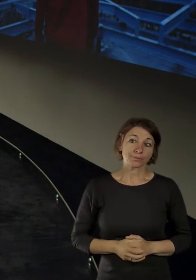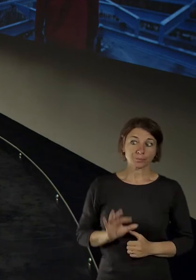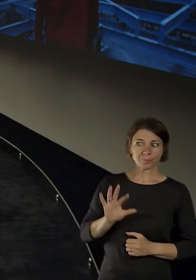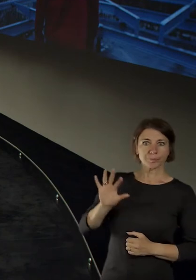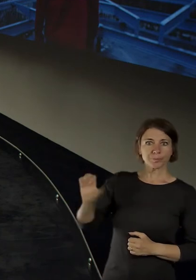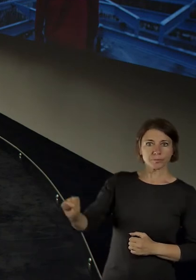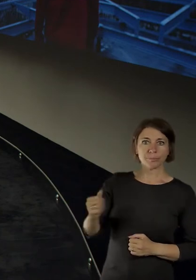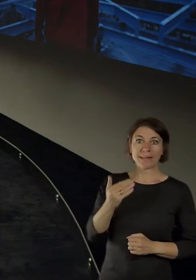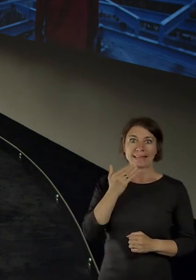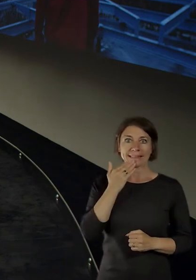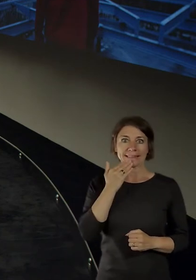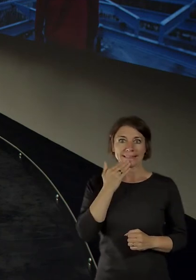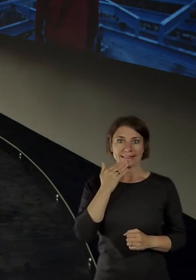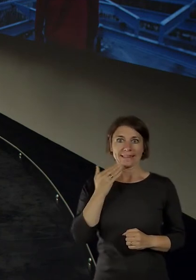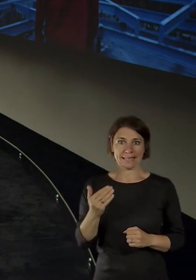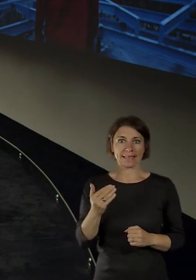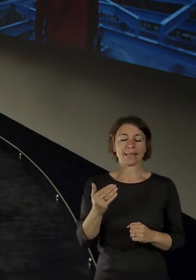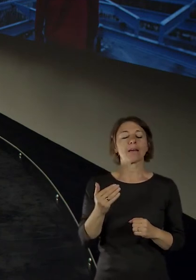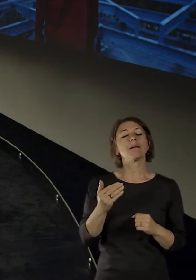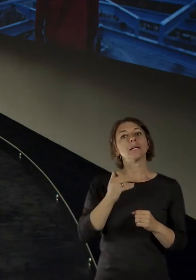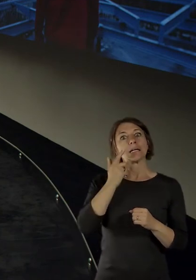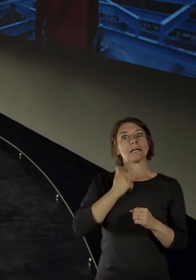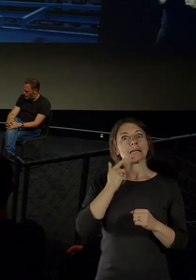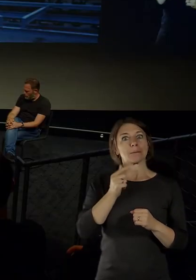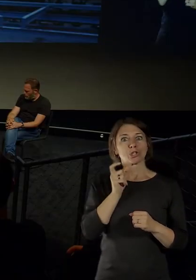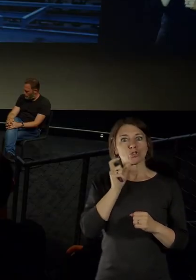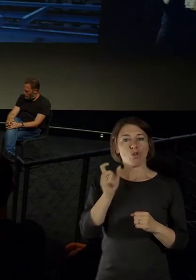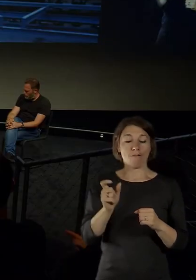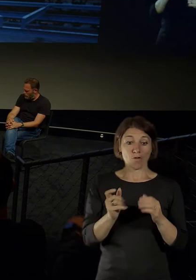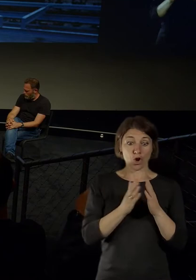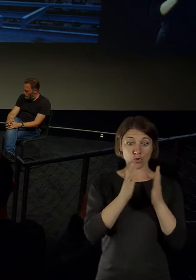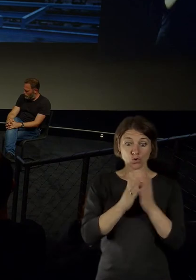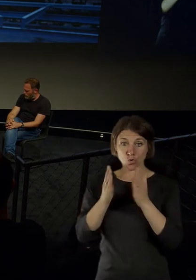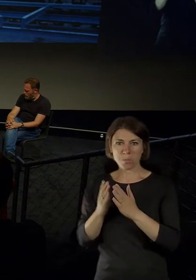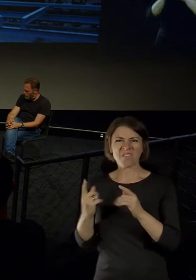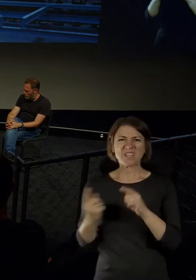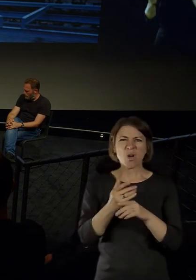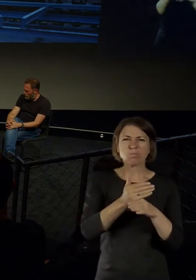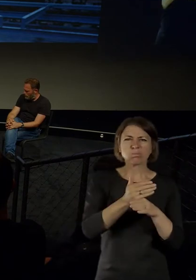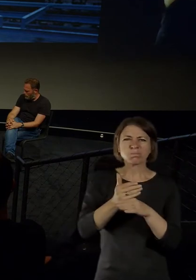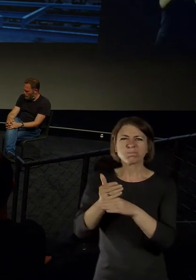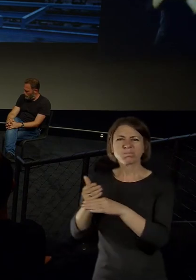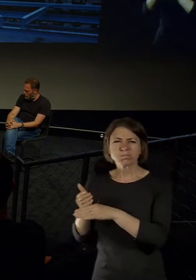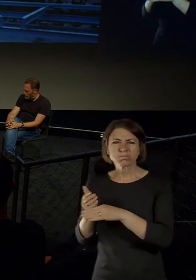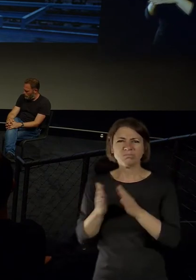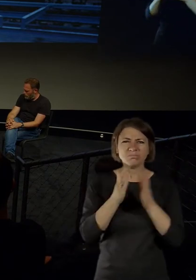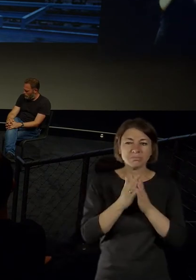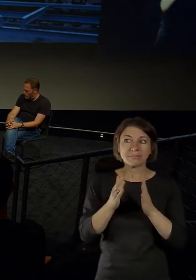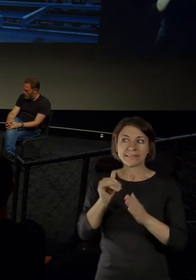protože já už od včerejška nepoužívám. Já jsem nespal kvůli něčemu jinému a